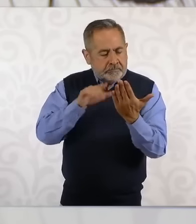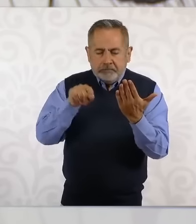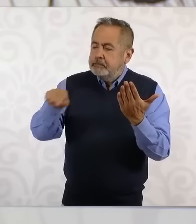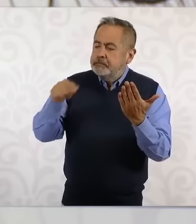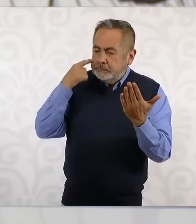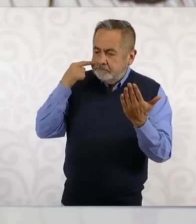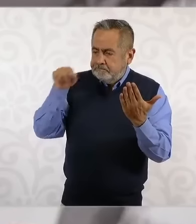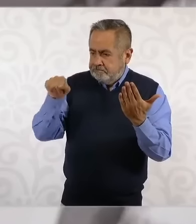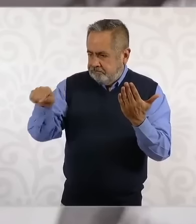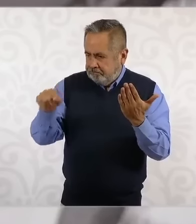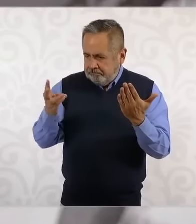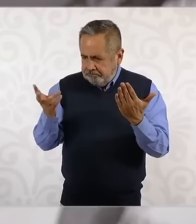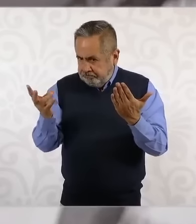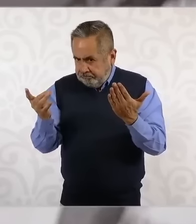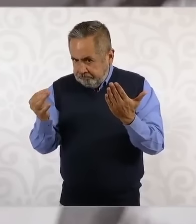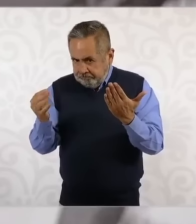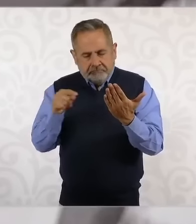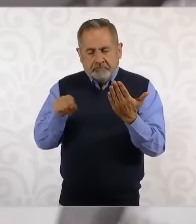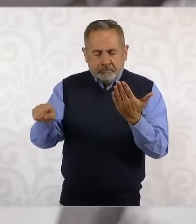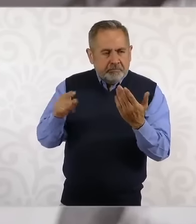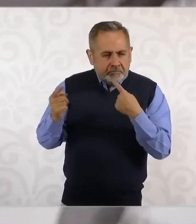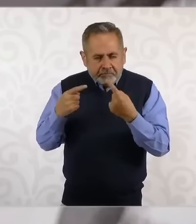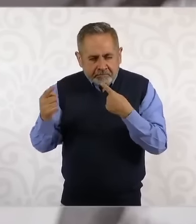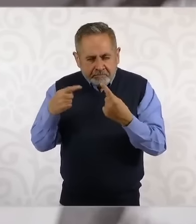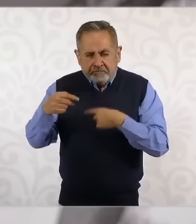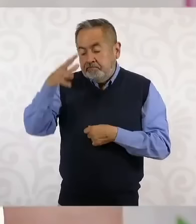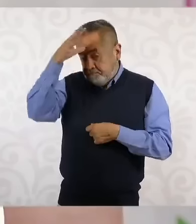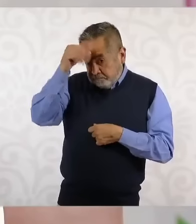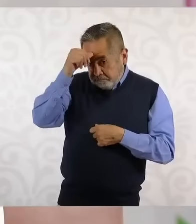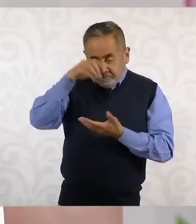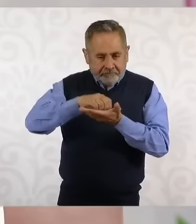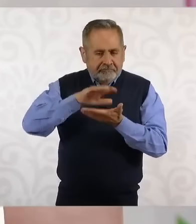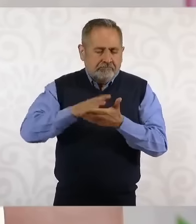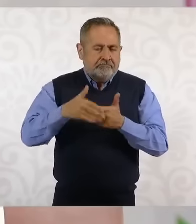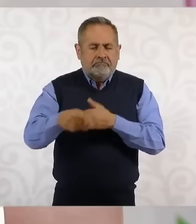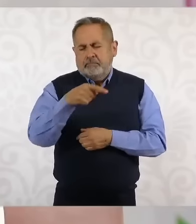o alguna revisión, ahí mismo en las oficinas hay personas especializadas que las van a atender.